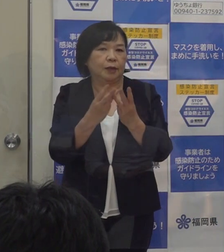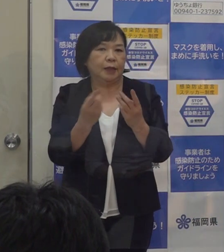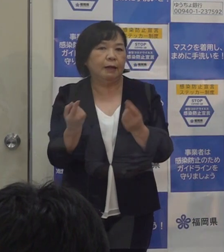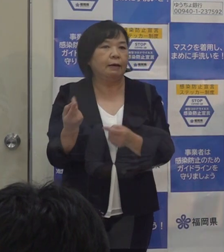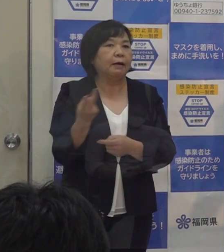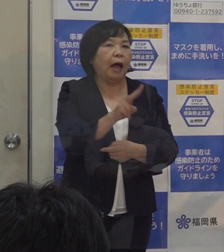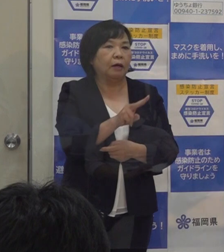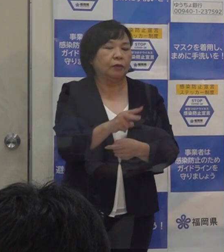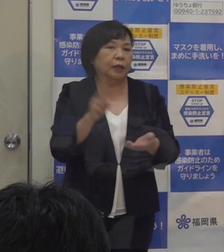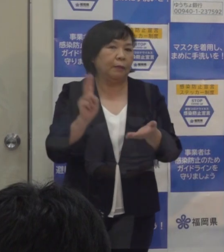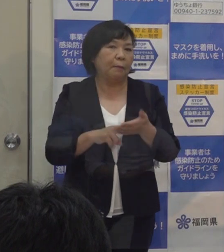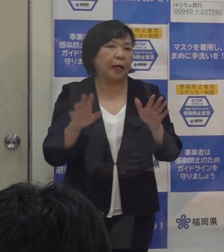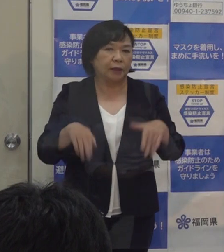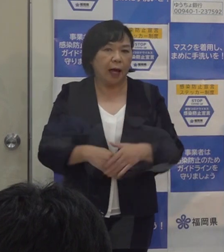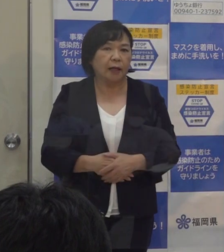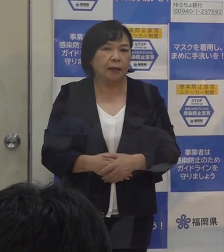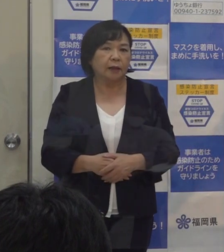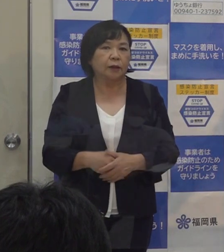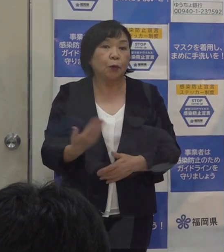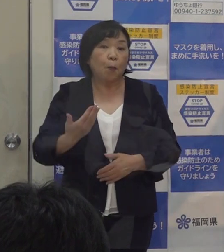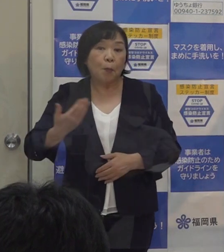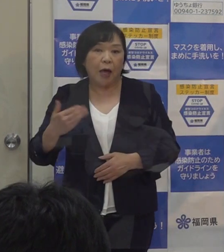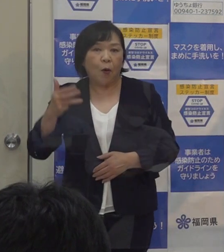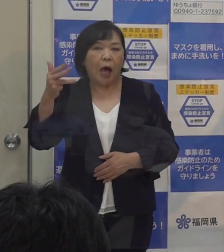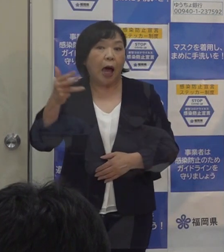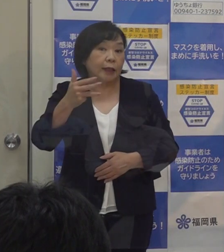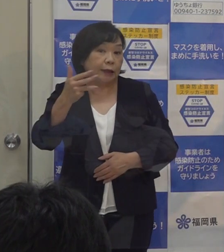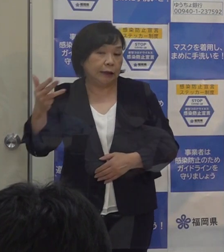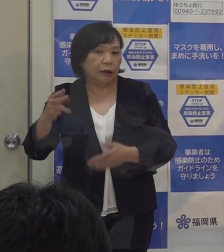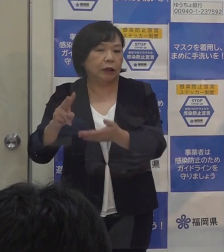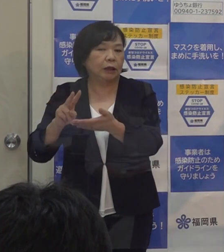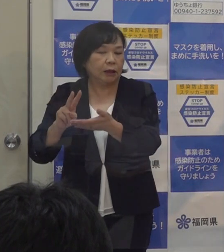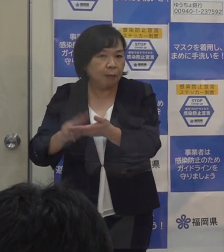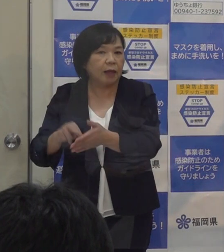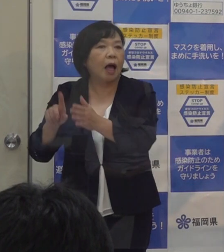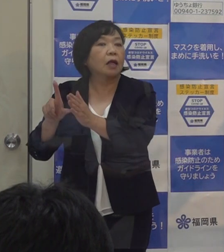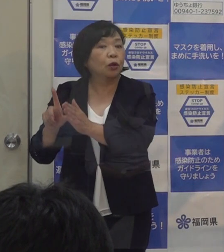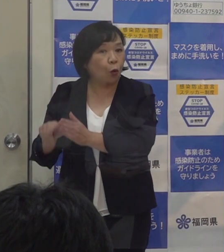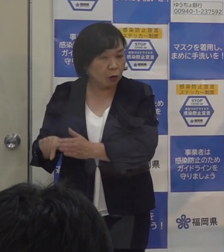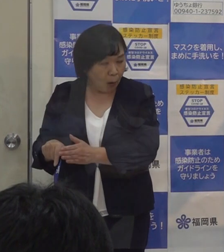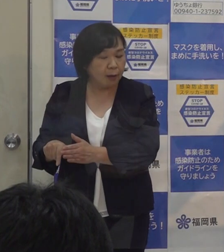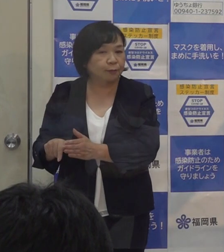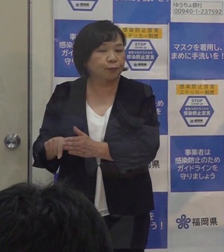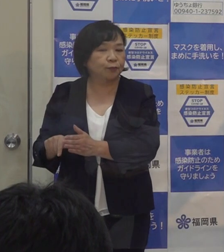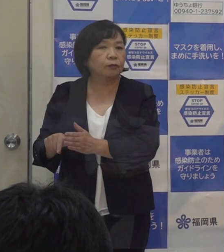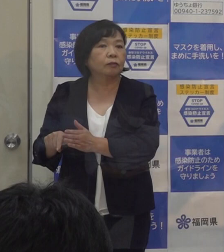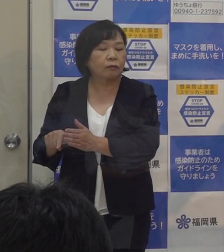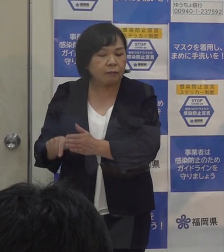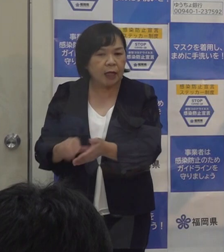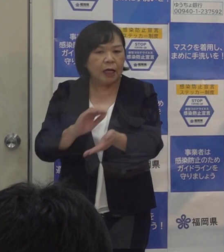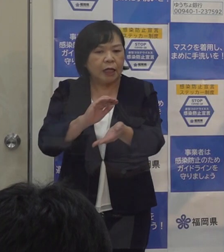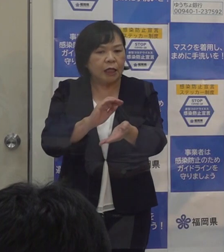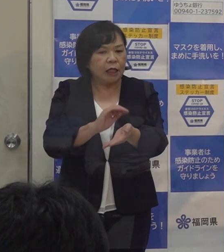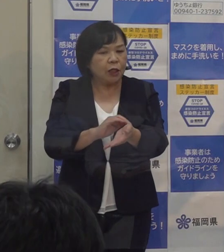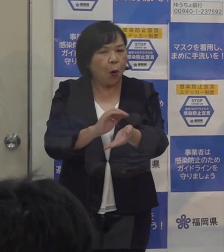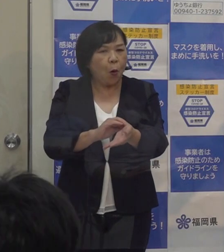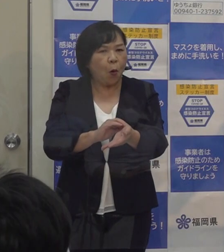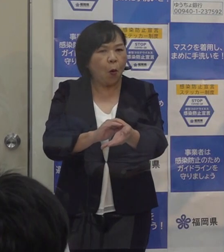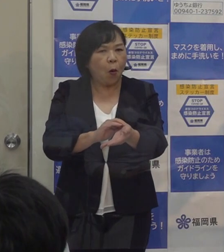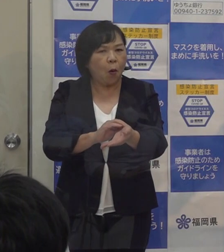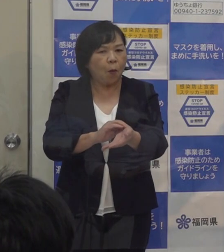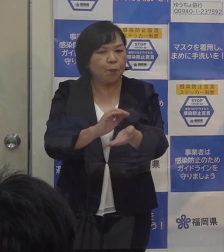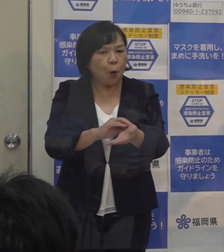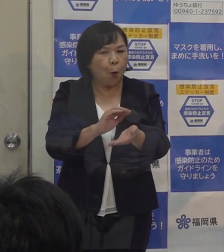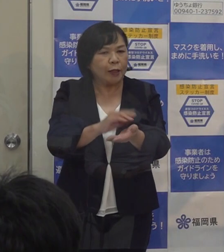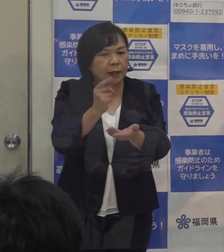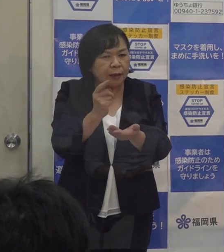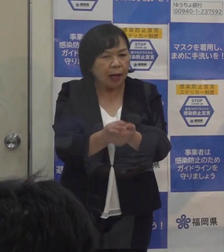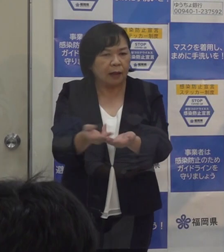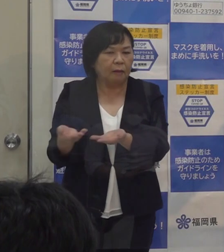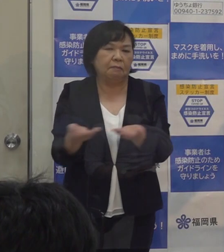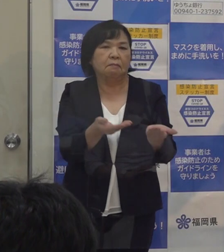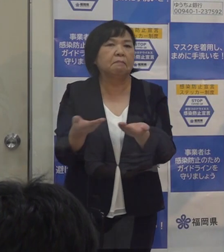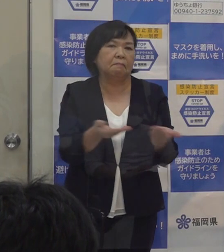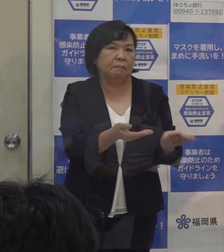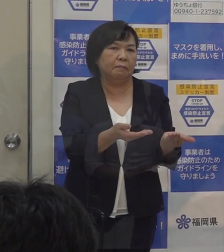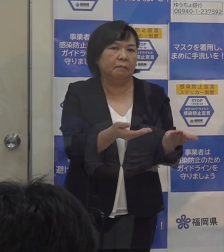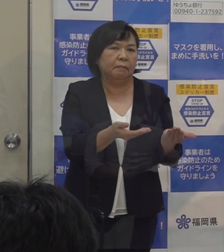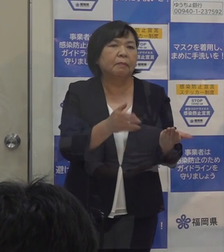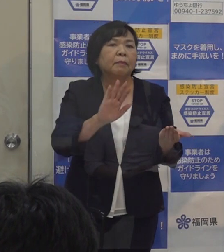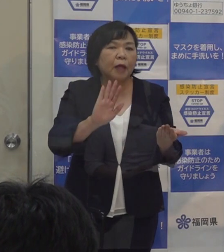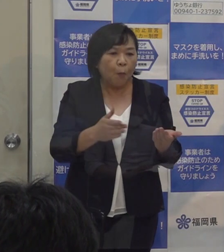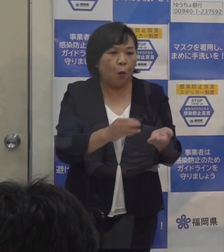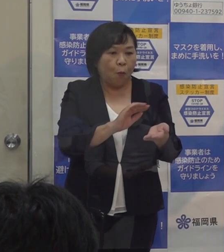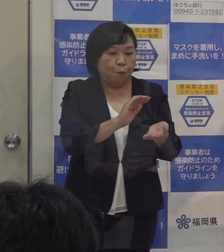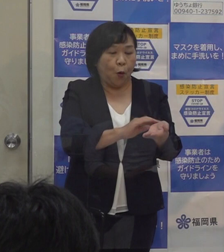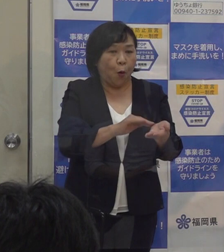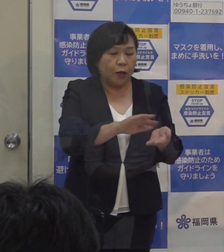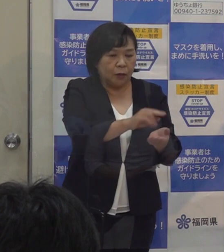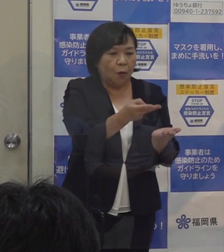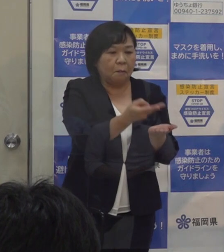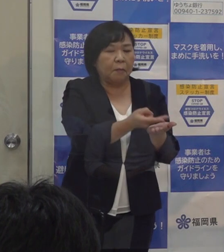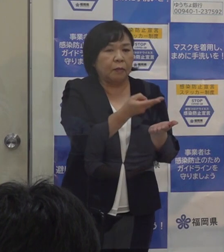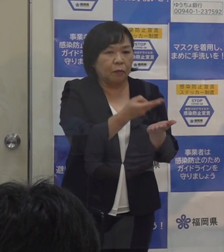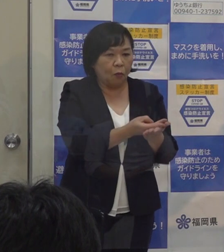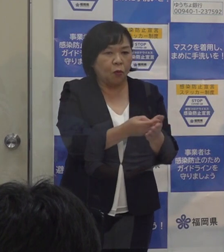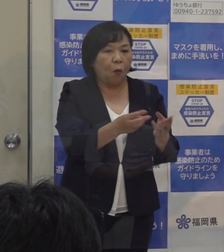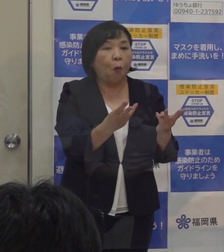ちなみに８人と決めた時には 医療機関しか受け入れ機関がなかったわけですが 医療機関のベッド数も今増えておりますし